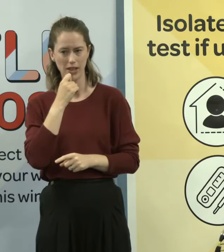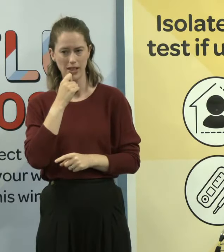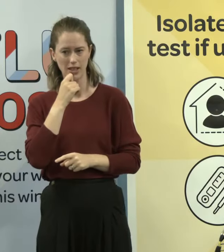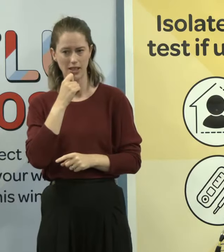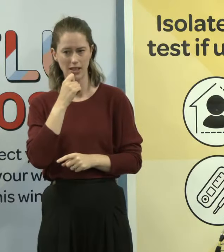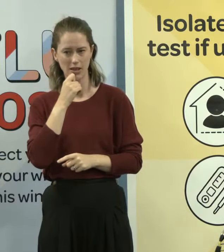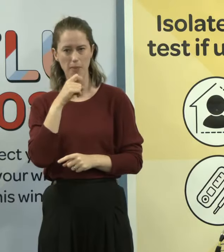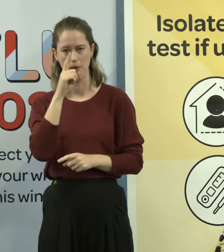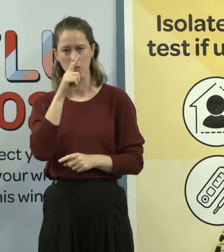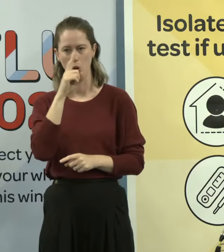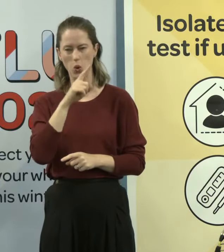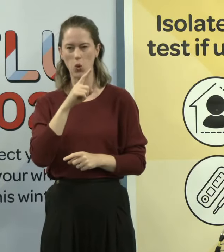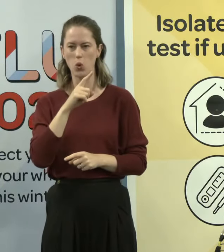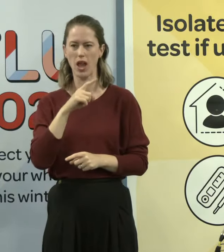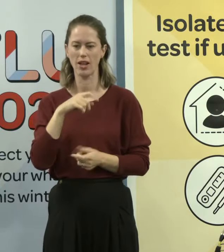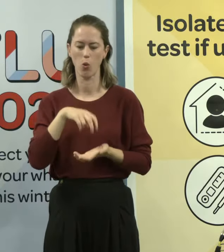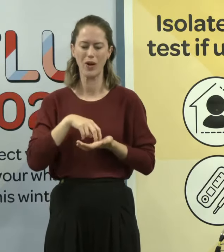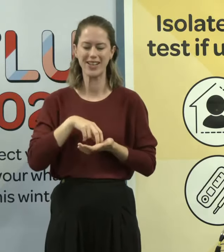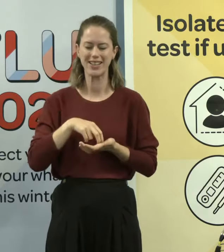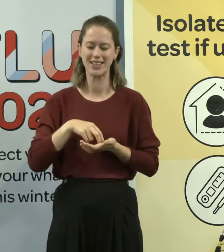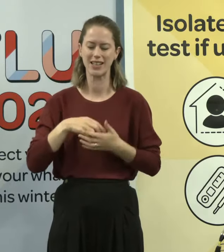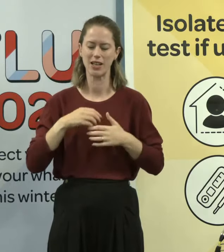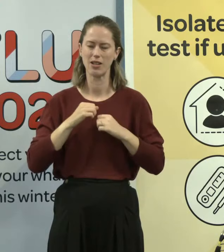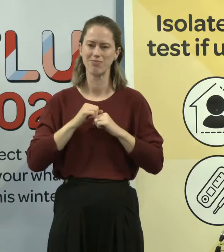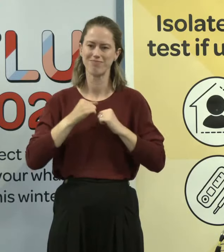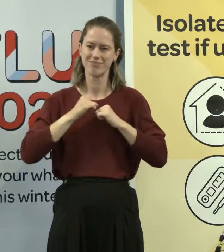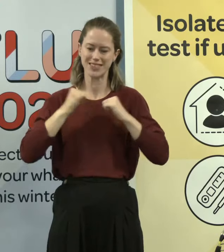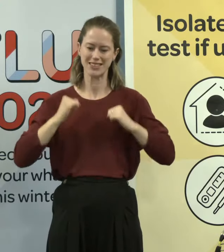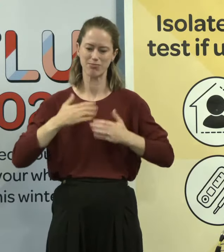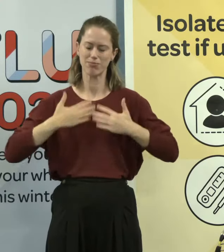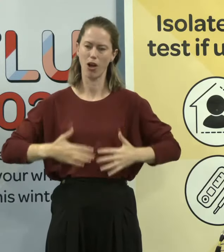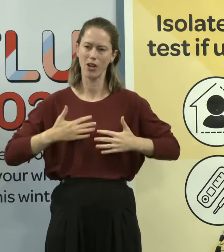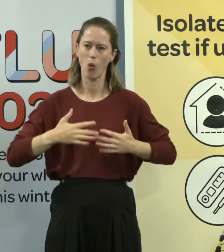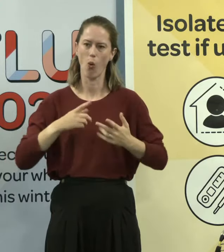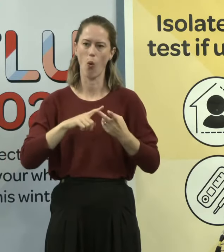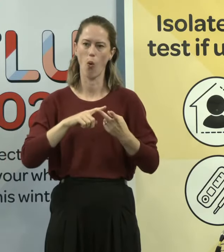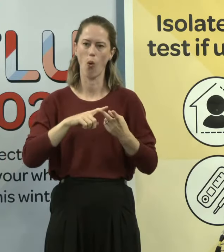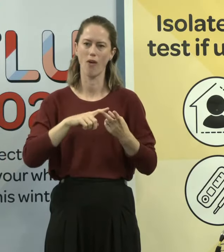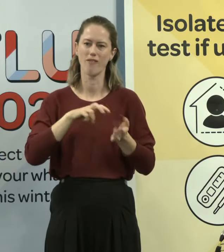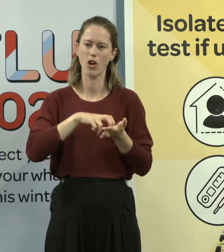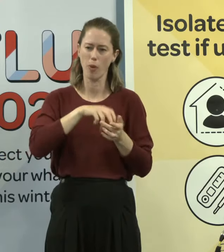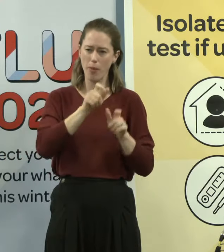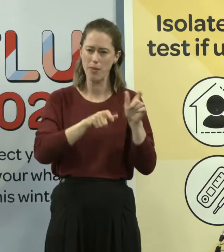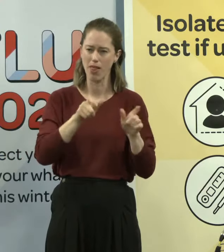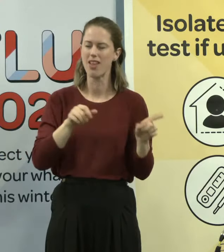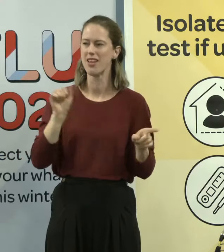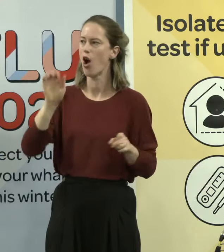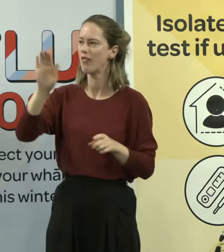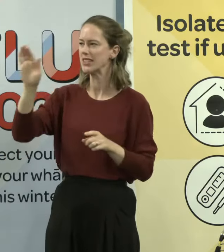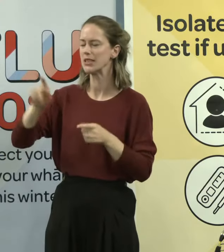whakaraerae ana. -- te horopeta